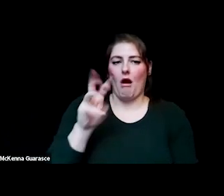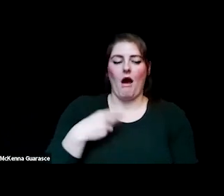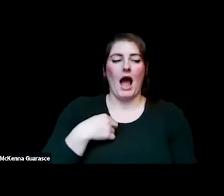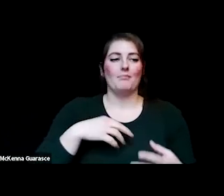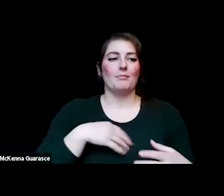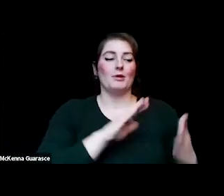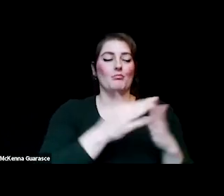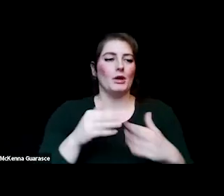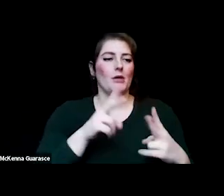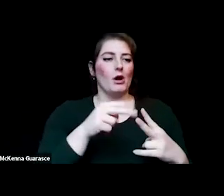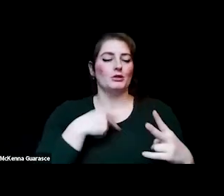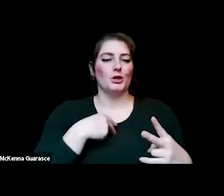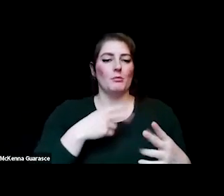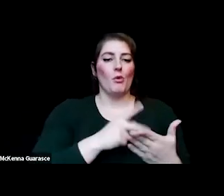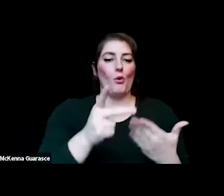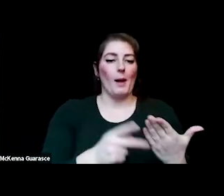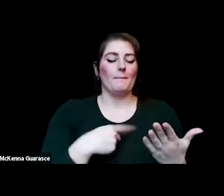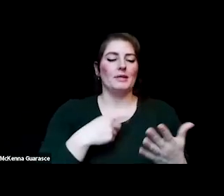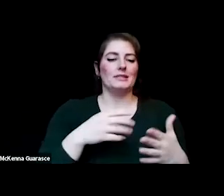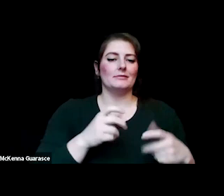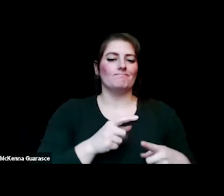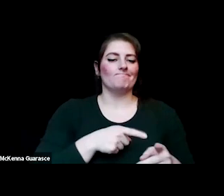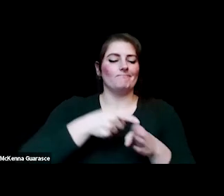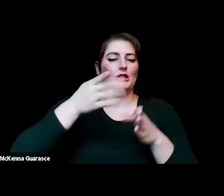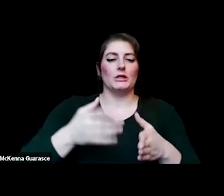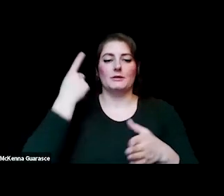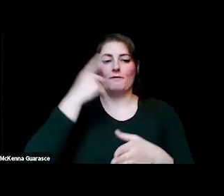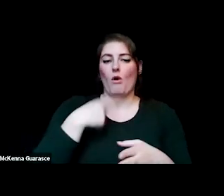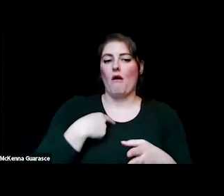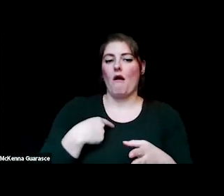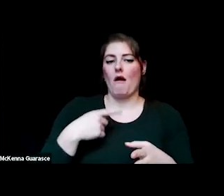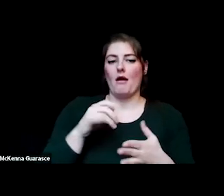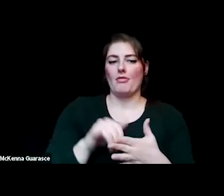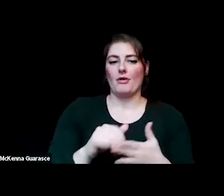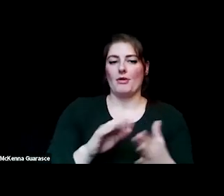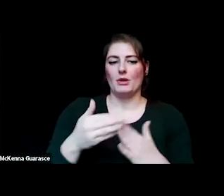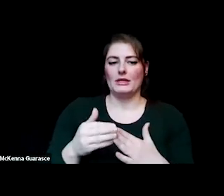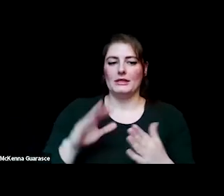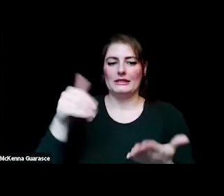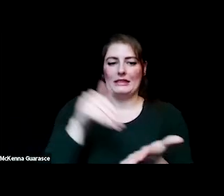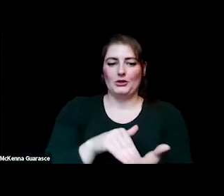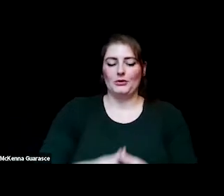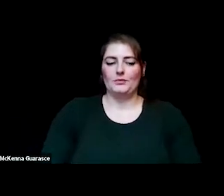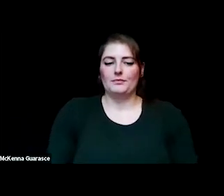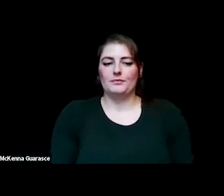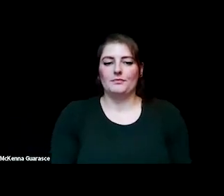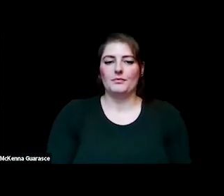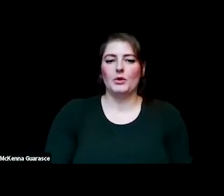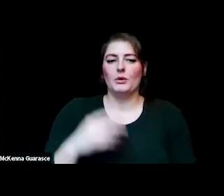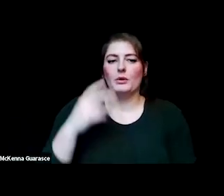y programación en la Iniciativa para Centrar. Como pueden ver en sus pantallas, la iniciativa trata sobre compromiso comunitario, trauma,